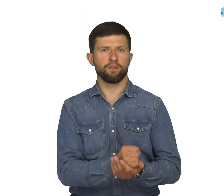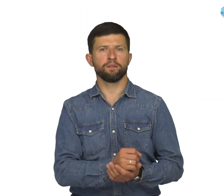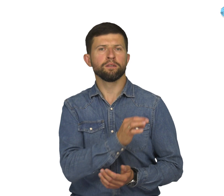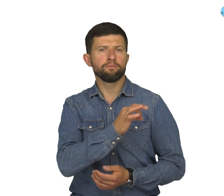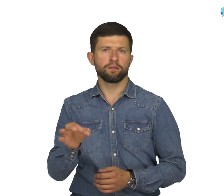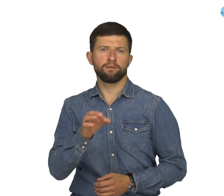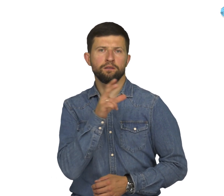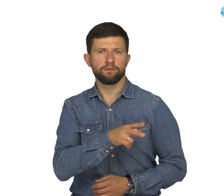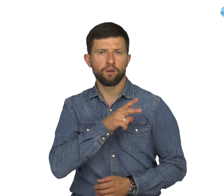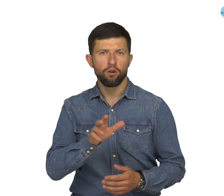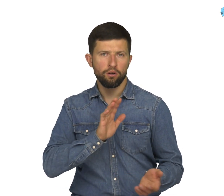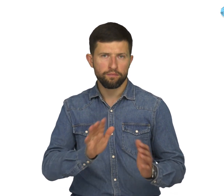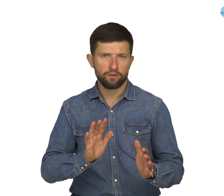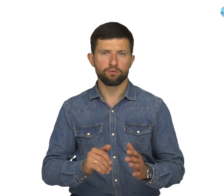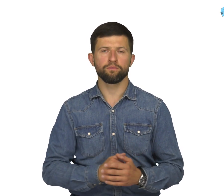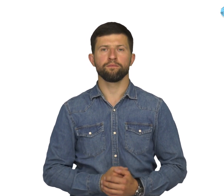b) ma ustalone prawo do specjalnego zasiłku opiekuńczego,